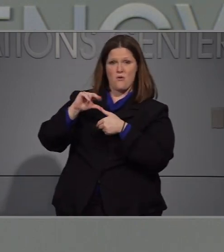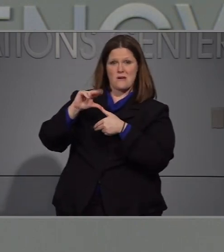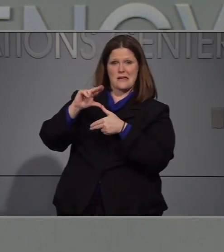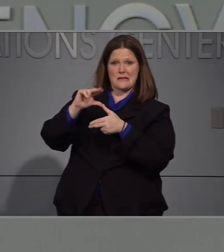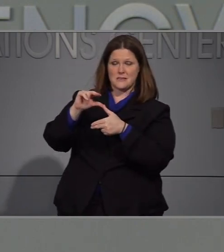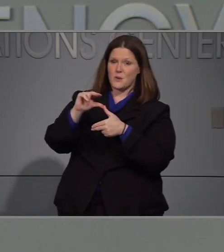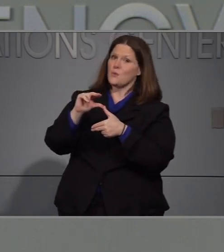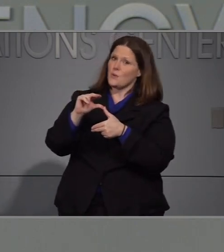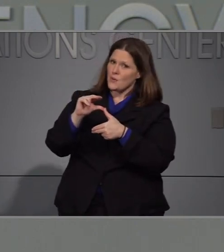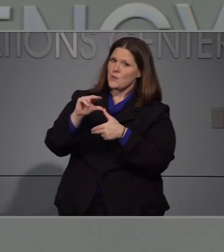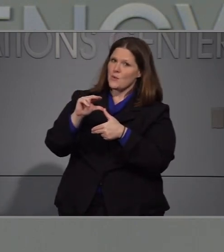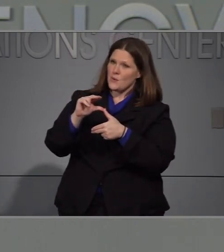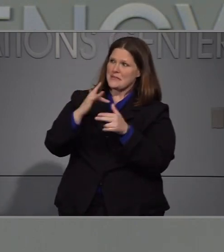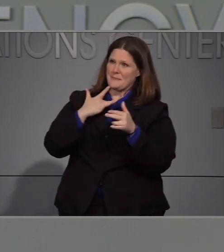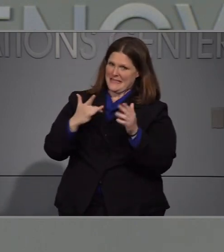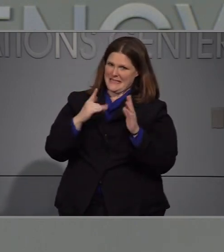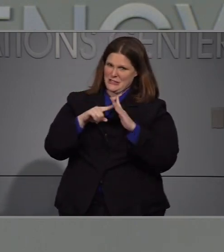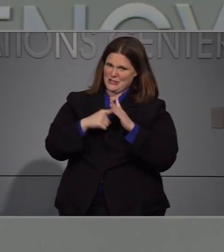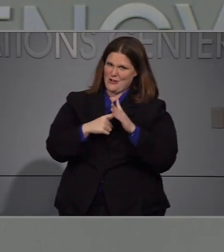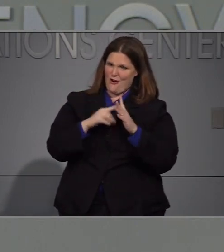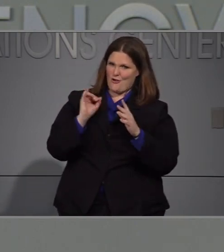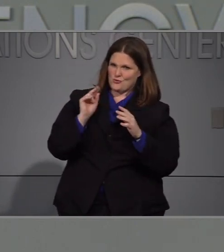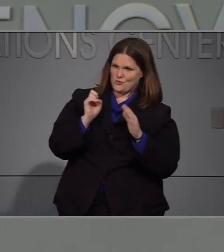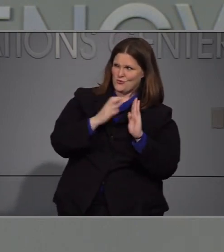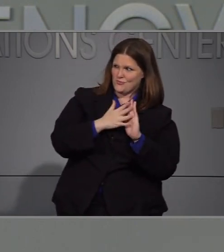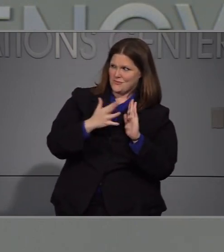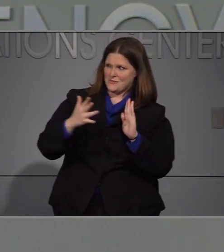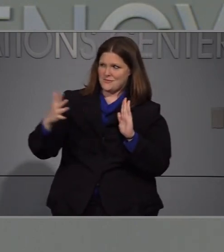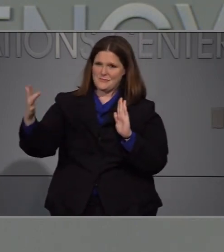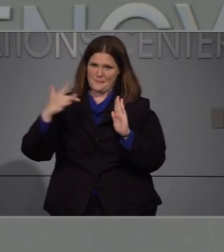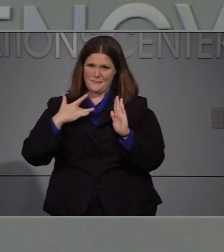director spray de y también dice que tenemos que prepararnos para los huracanes